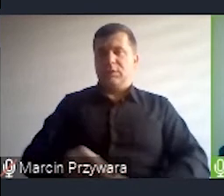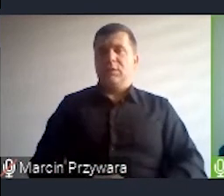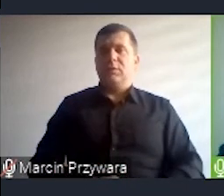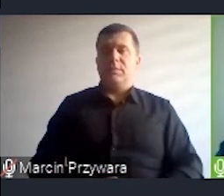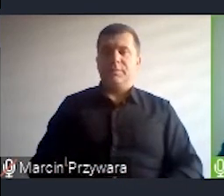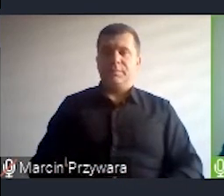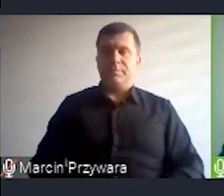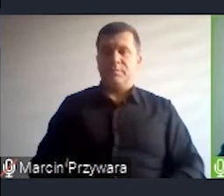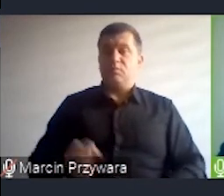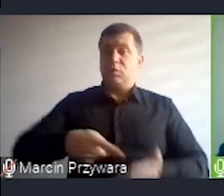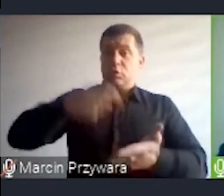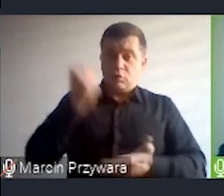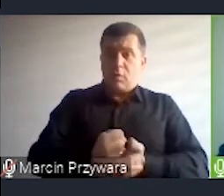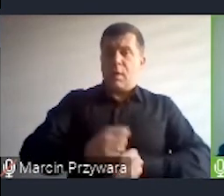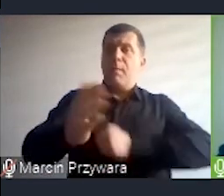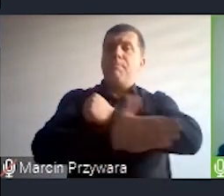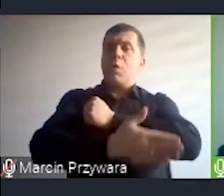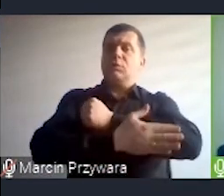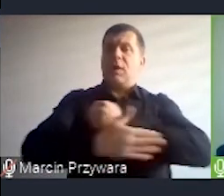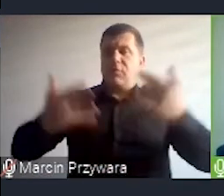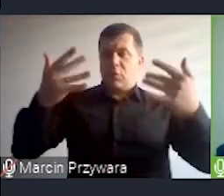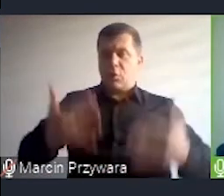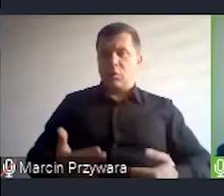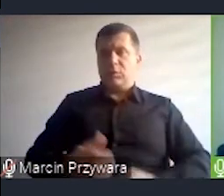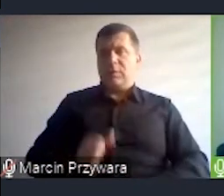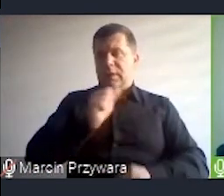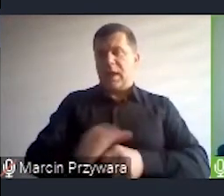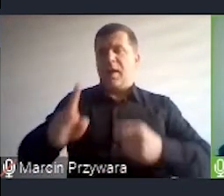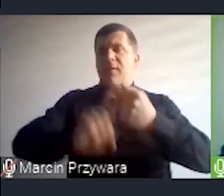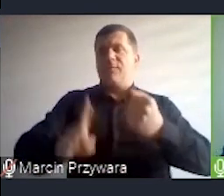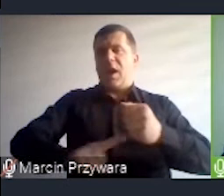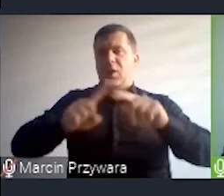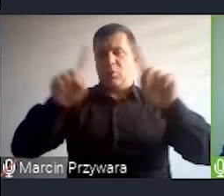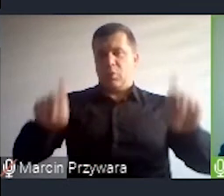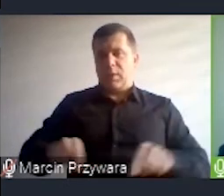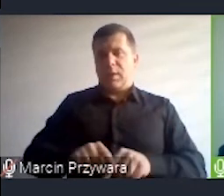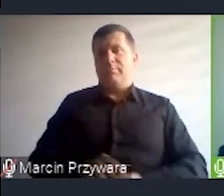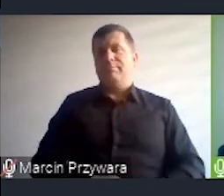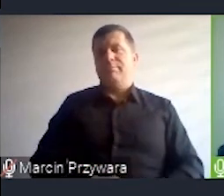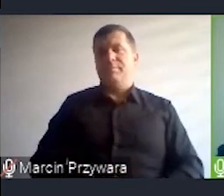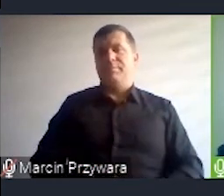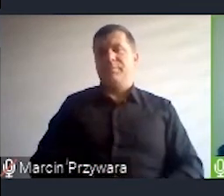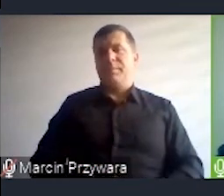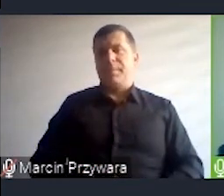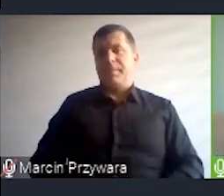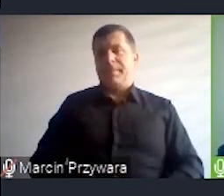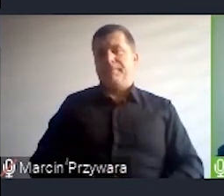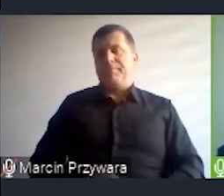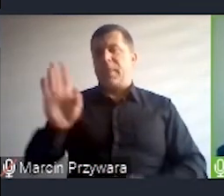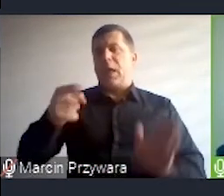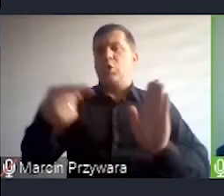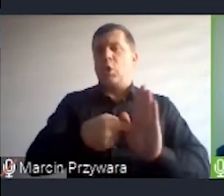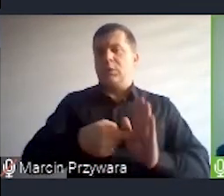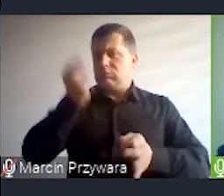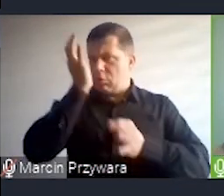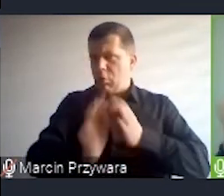I znowu, podstawą rozliczenia jest faktura – faktura dotycząca konkretnych rat.